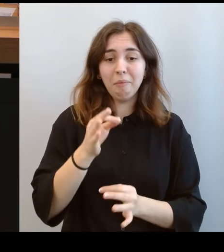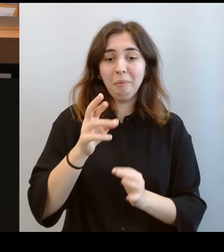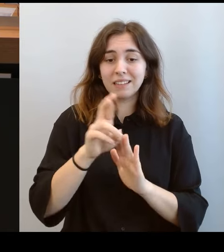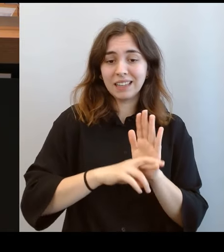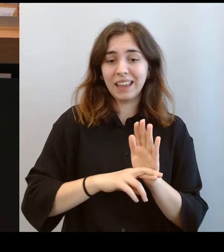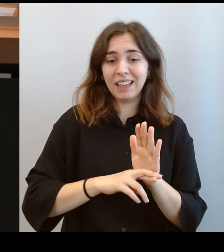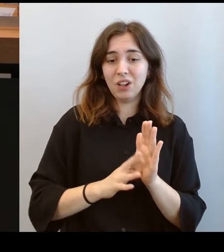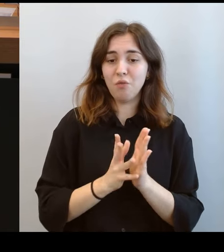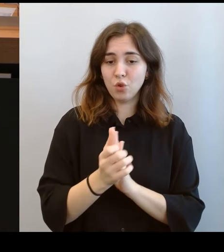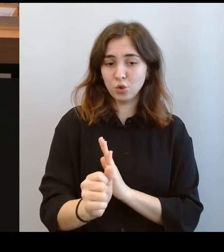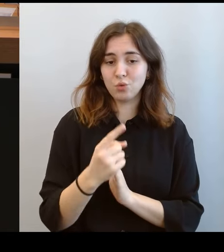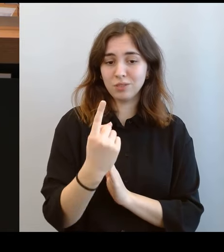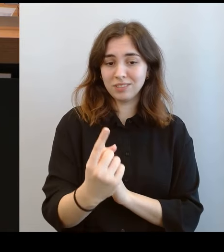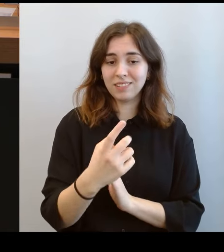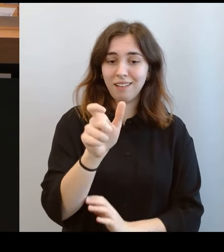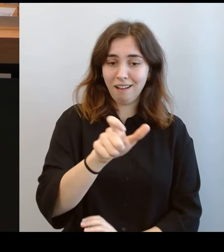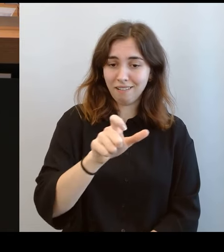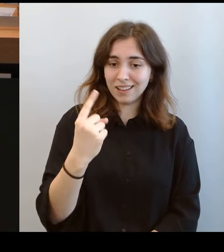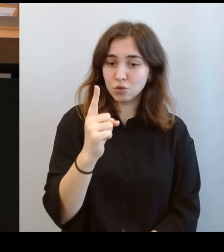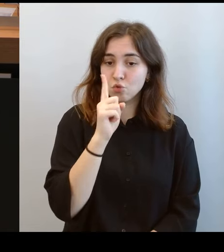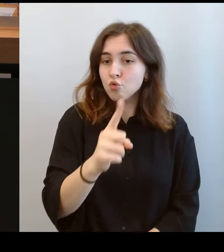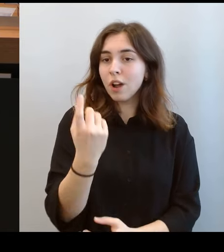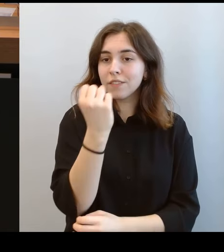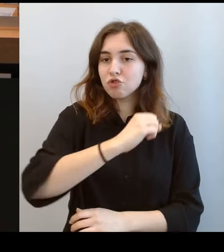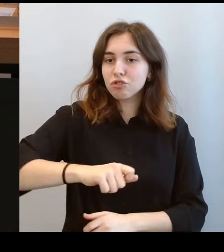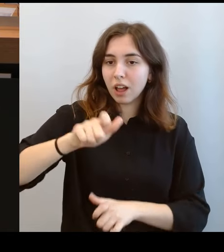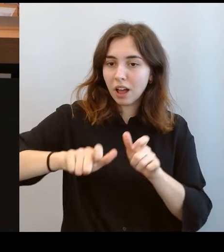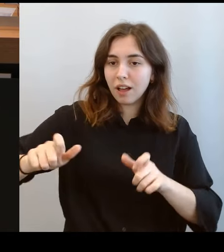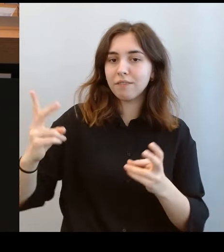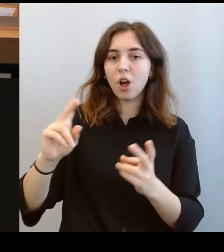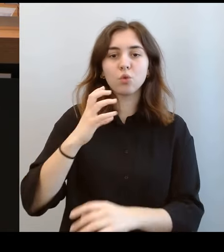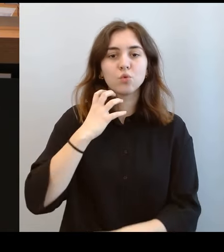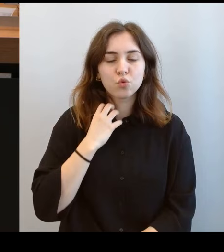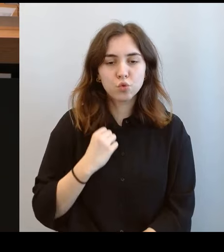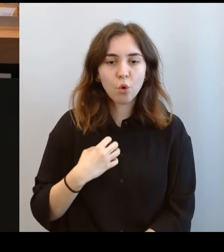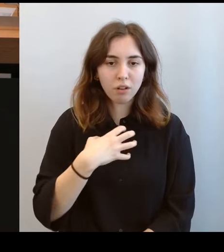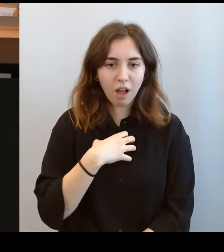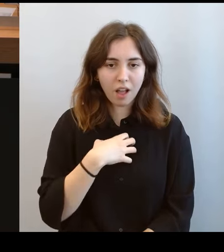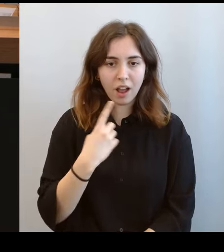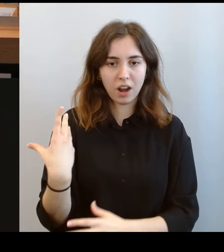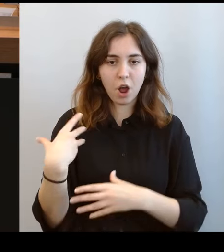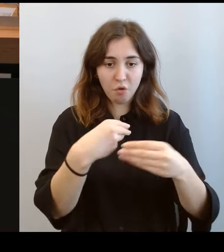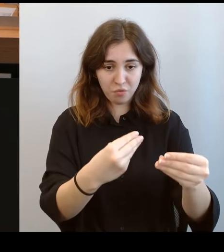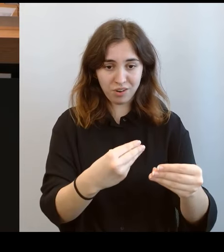und solche mit Suchterkrankungen, die dort behandelt werden müssen. Und die Zustände in dem Krankenhaus sind seit langem bekannt.